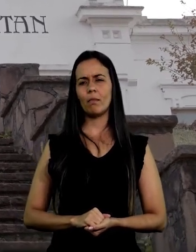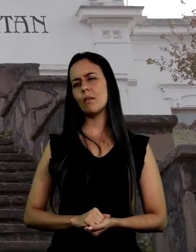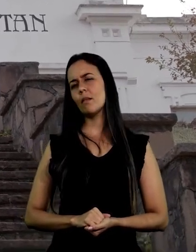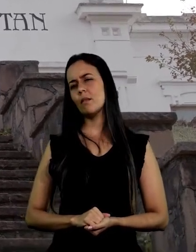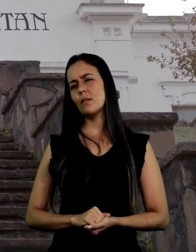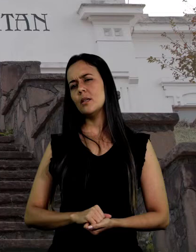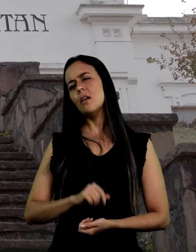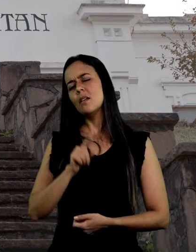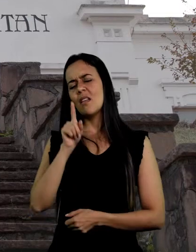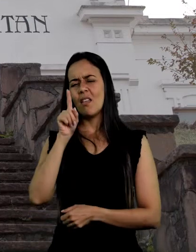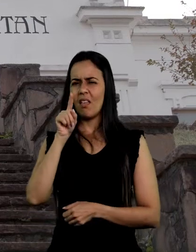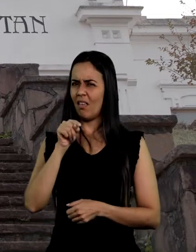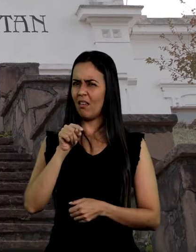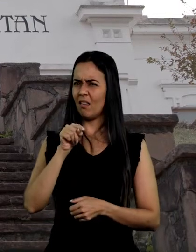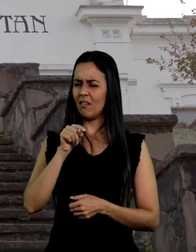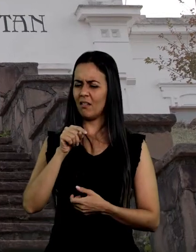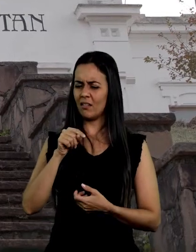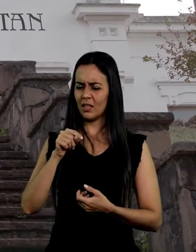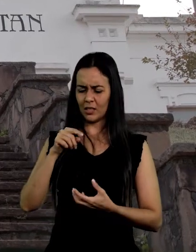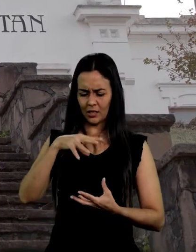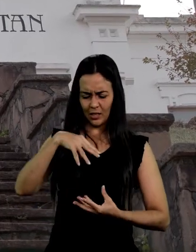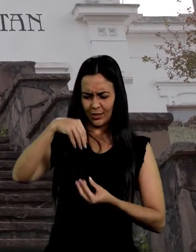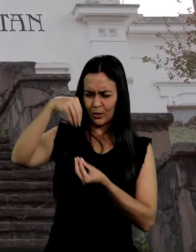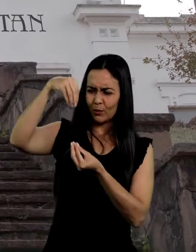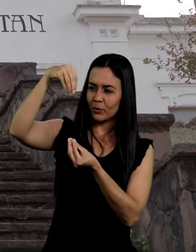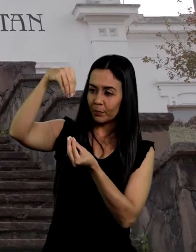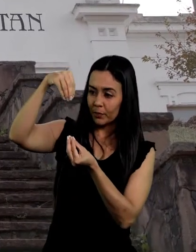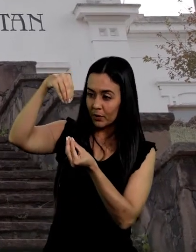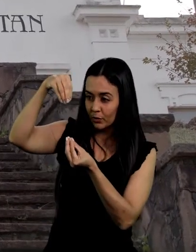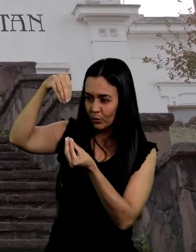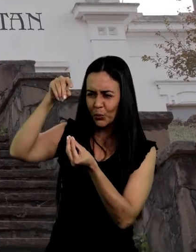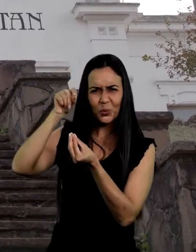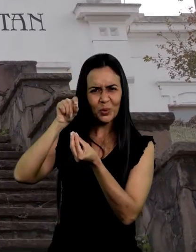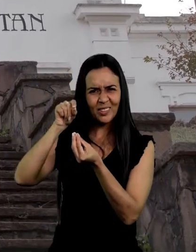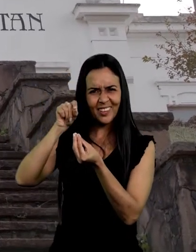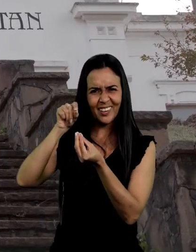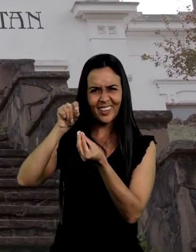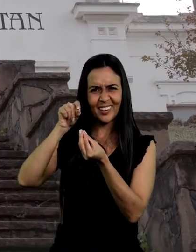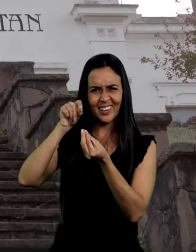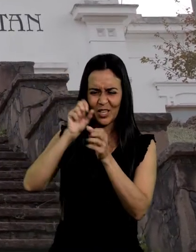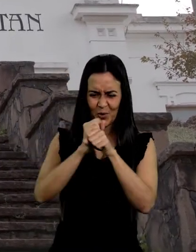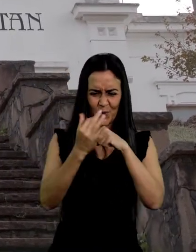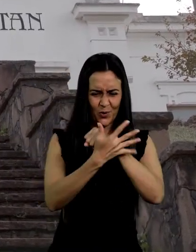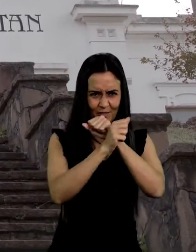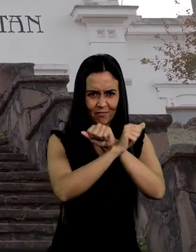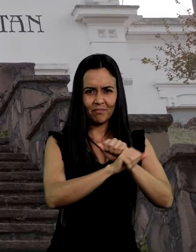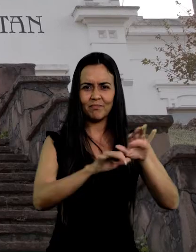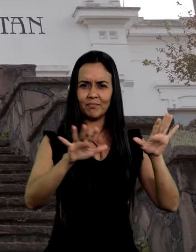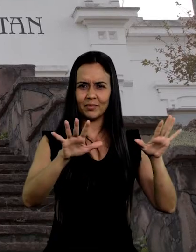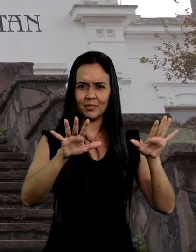Será que esse espírito que eu falei no começo, do cuidado, o espírito da Covid vai ficar?